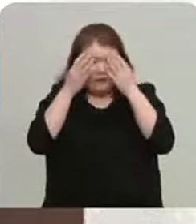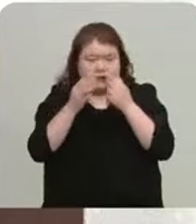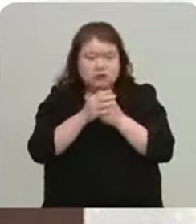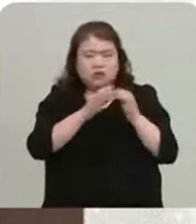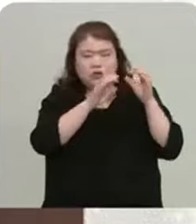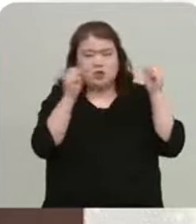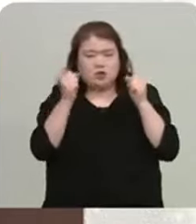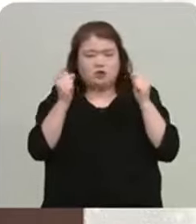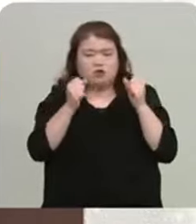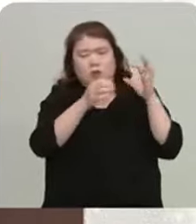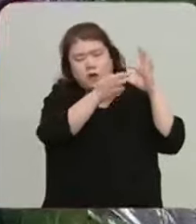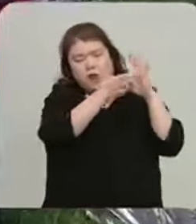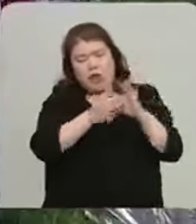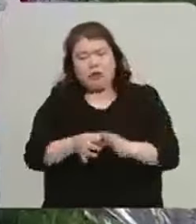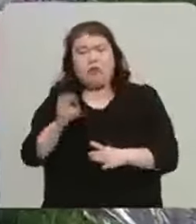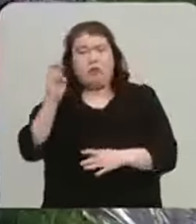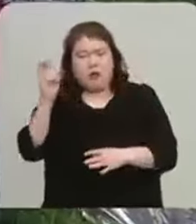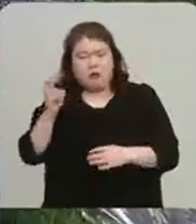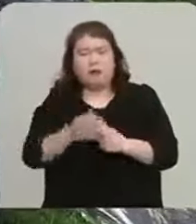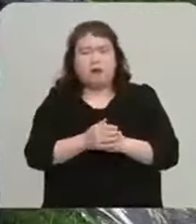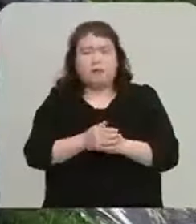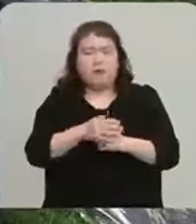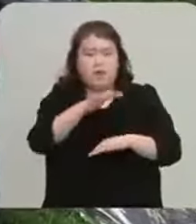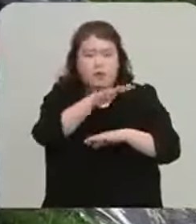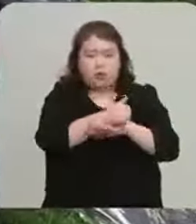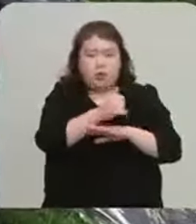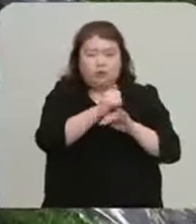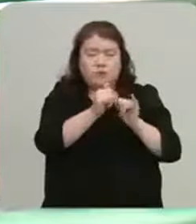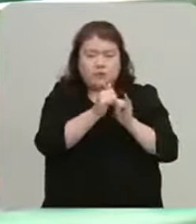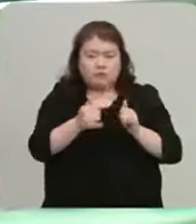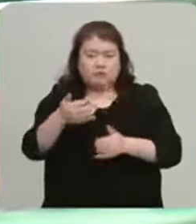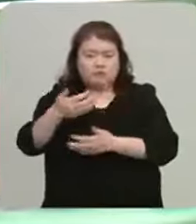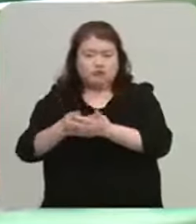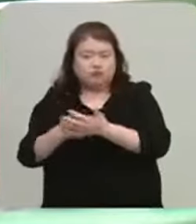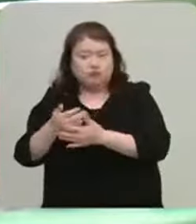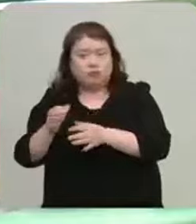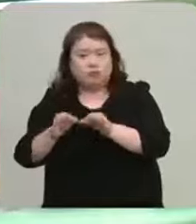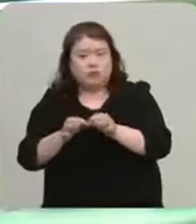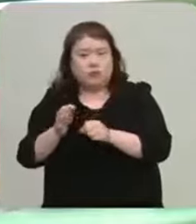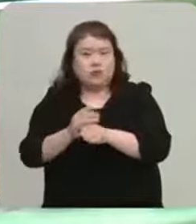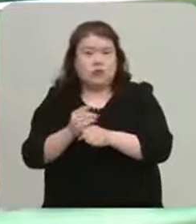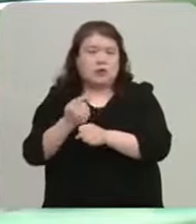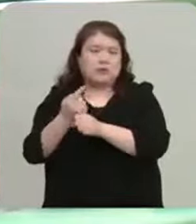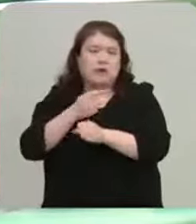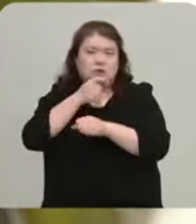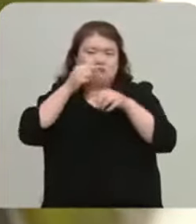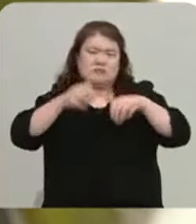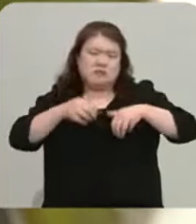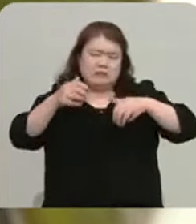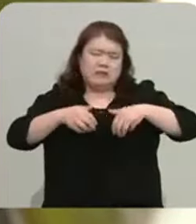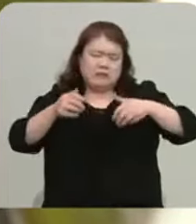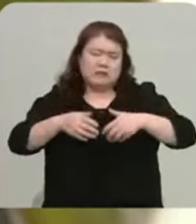것으로 보입니다. 농민들과 유통상들은 지난해 장 마가 유난히 길었고 탄저병 같은